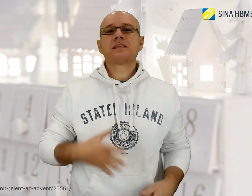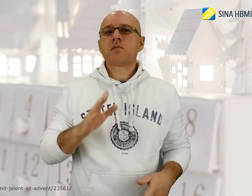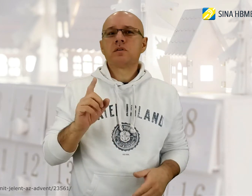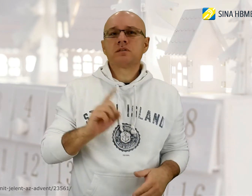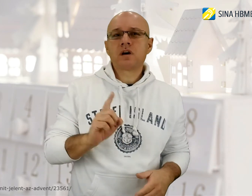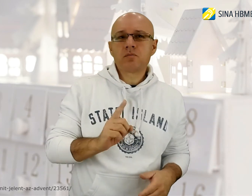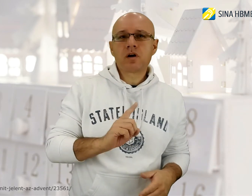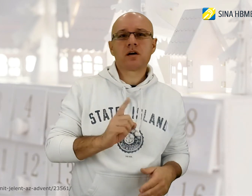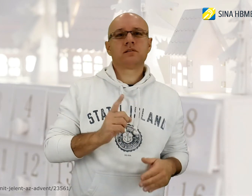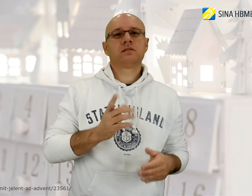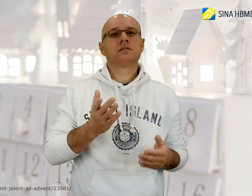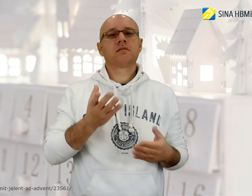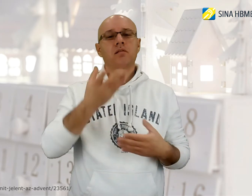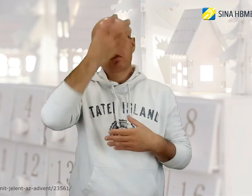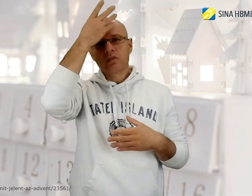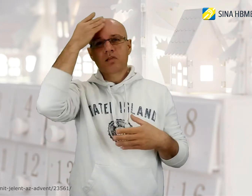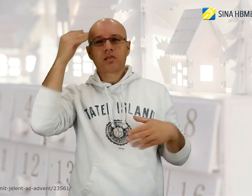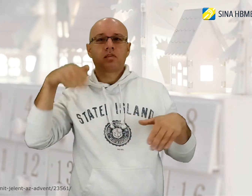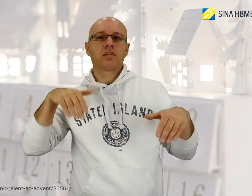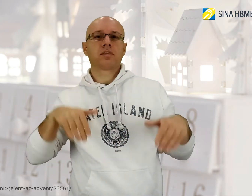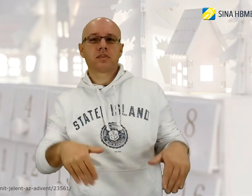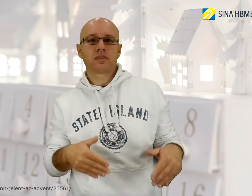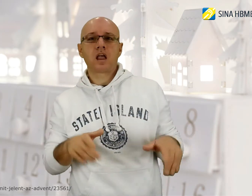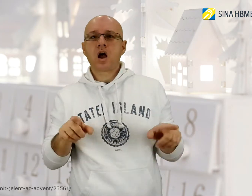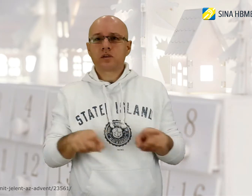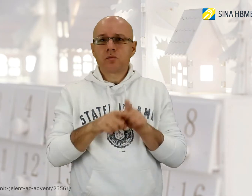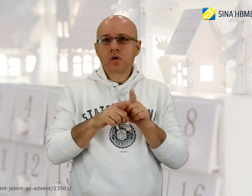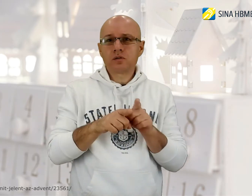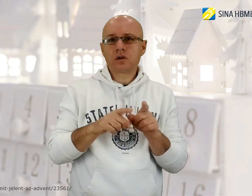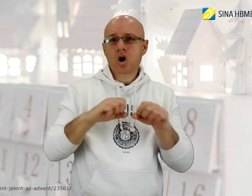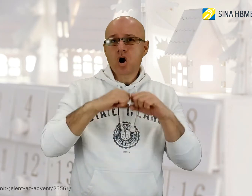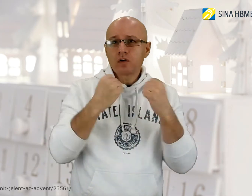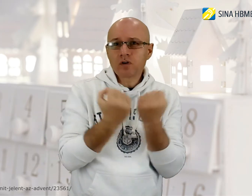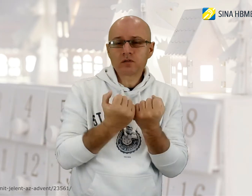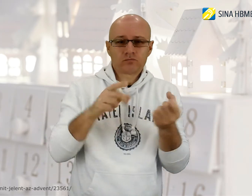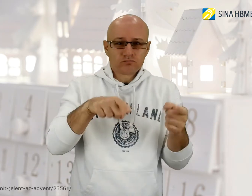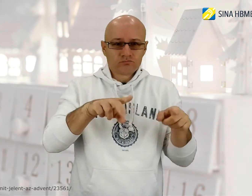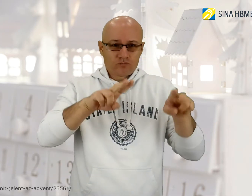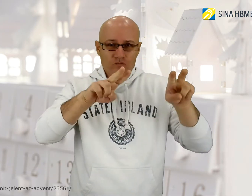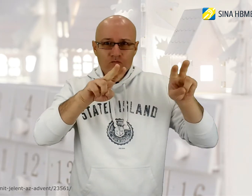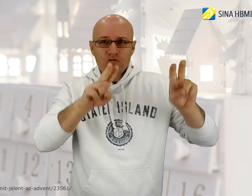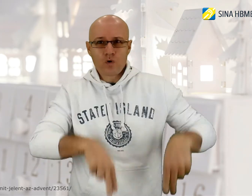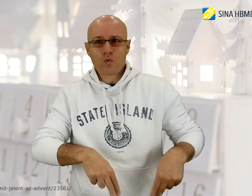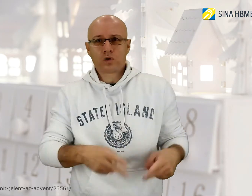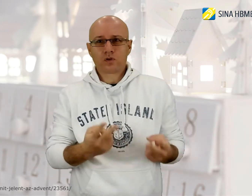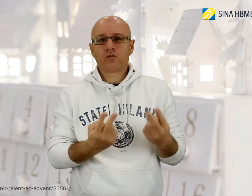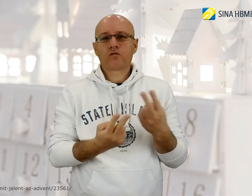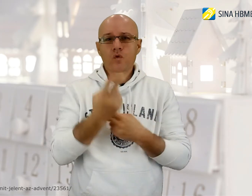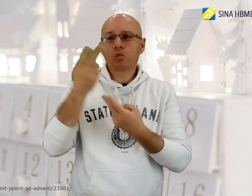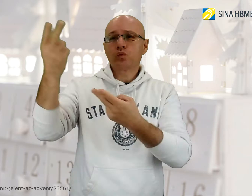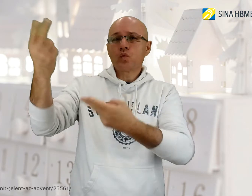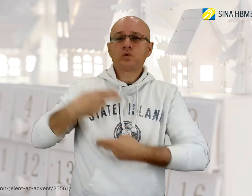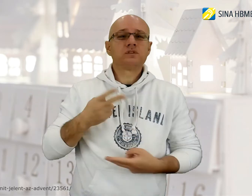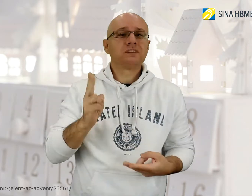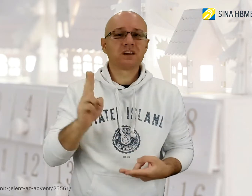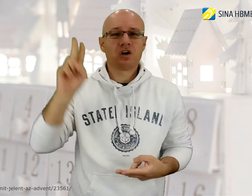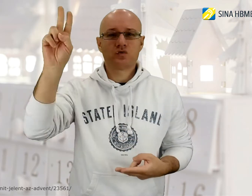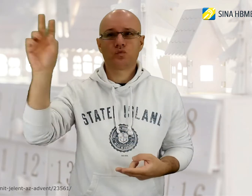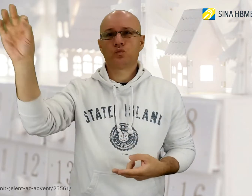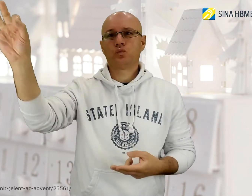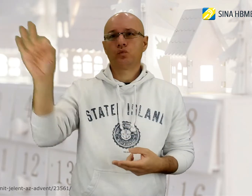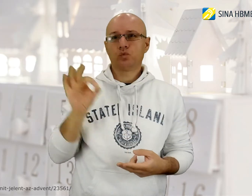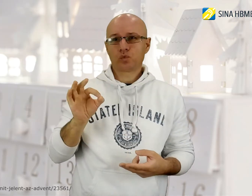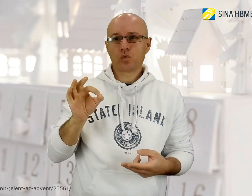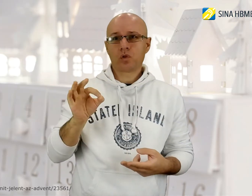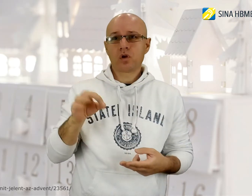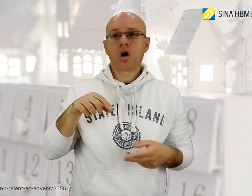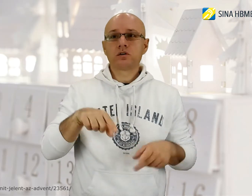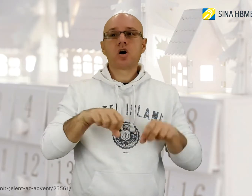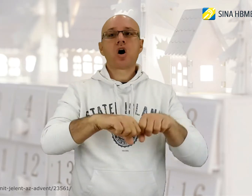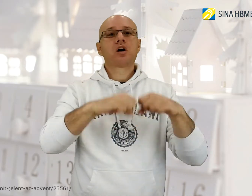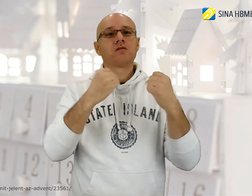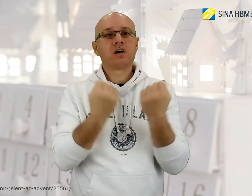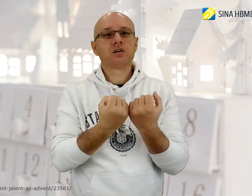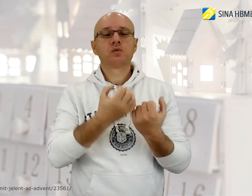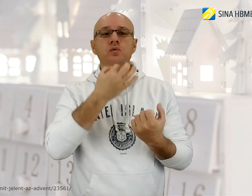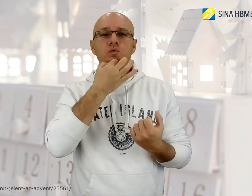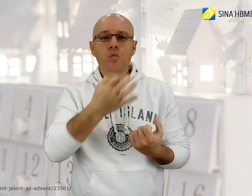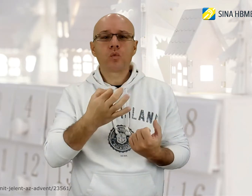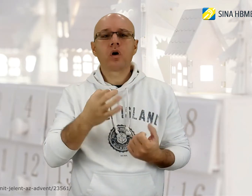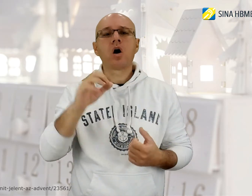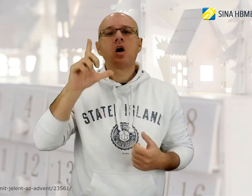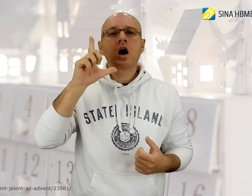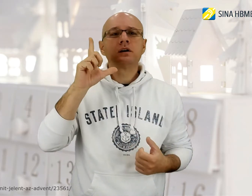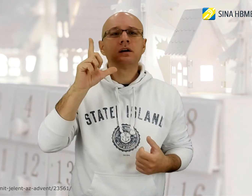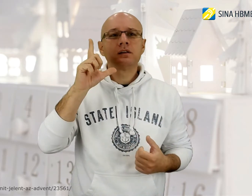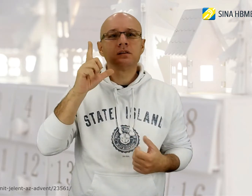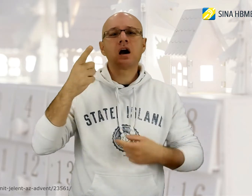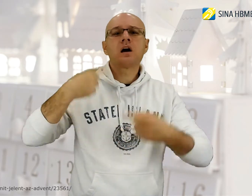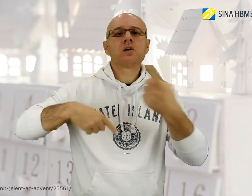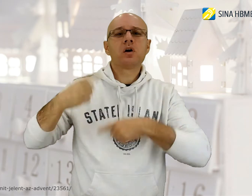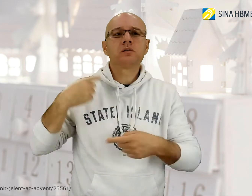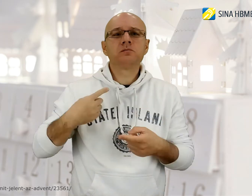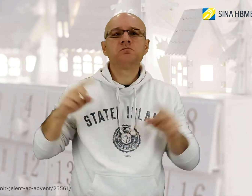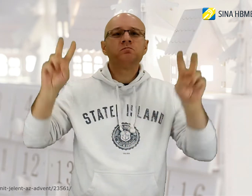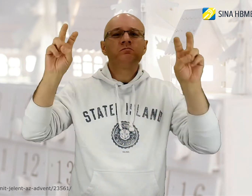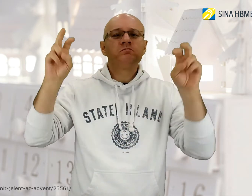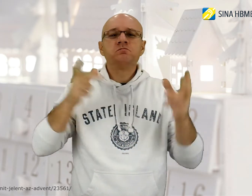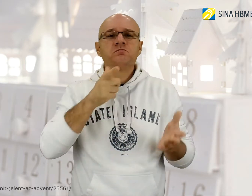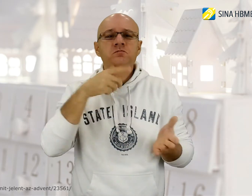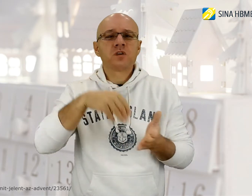Nem szabad megfeledkeznünk azonban az advent valódi, fő küldetéséről. Az advent szó latin eredetű.